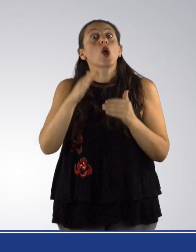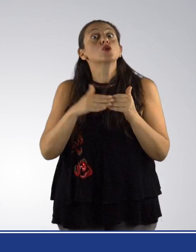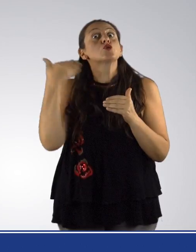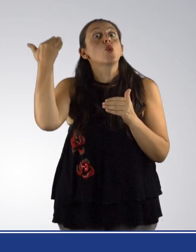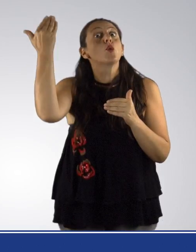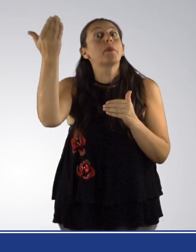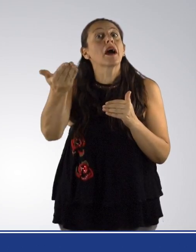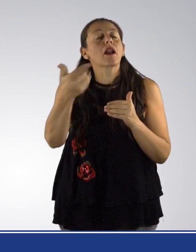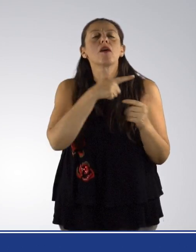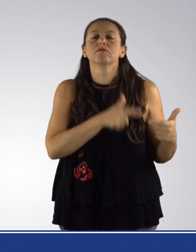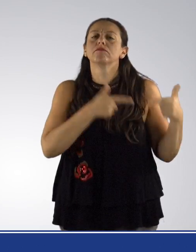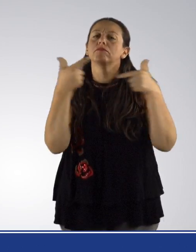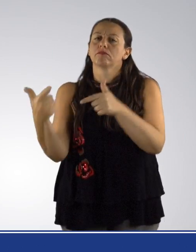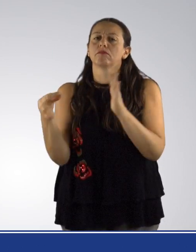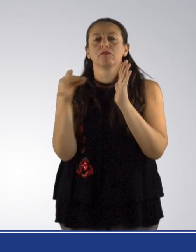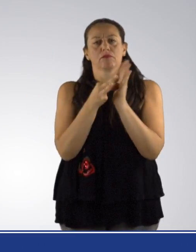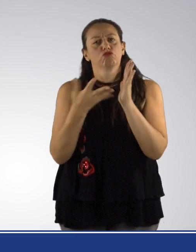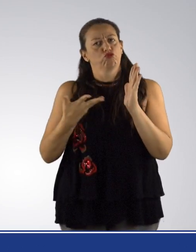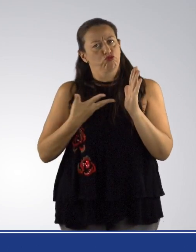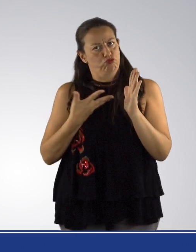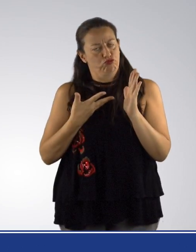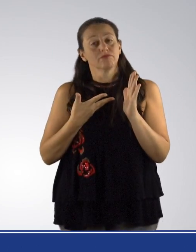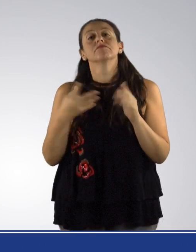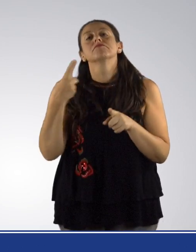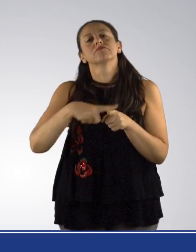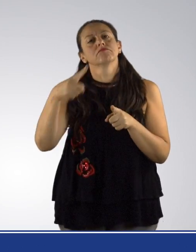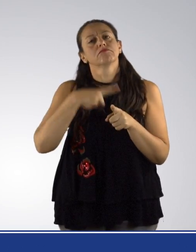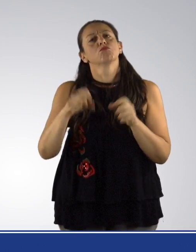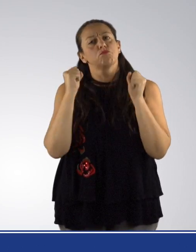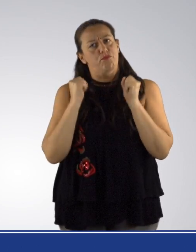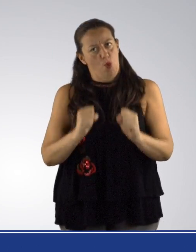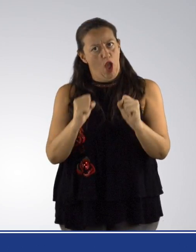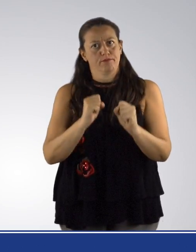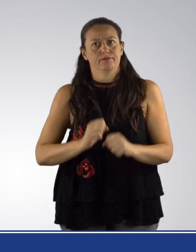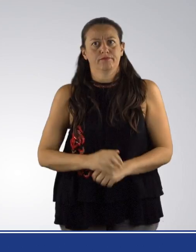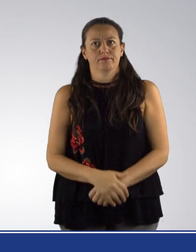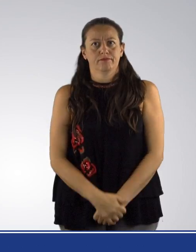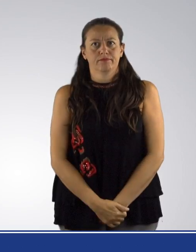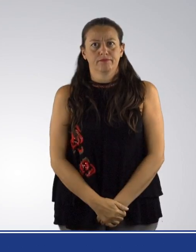contestato con unico verbale, se supera i 200€.